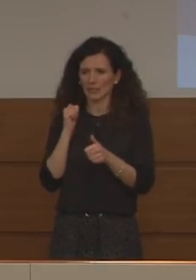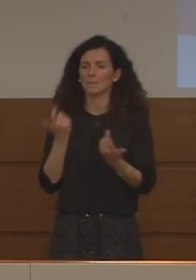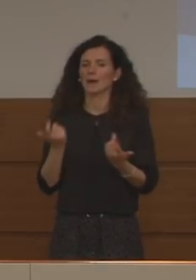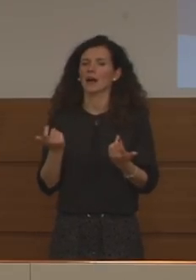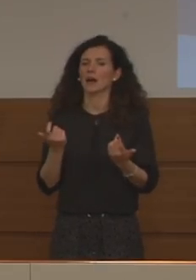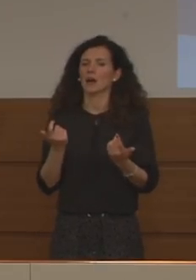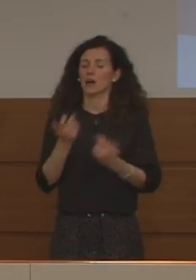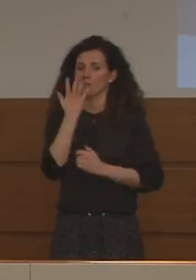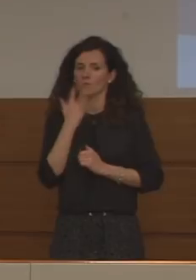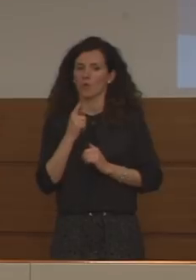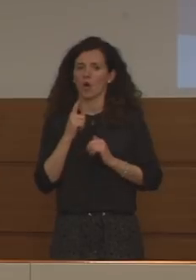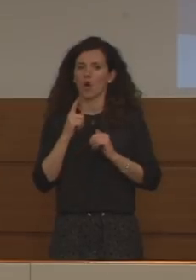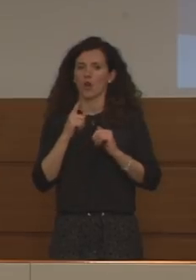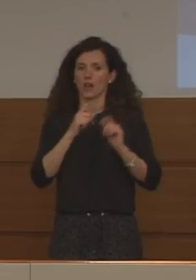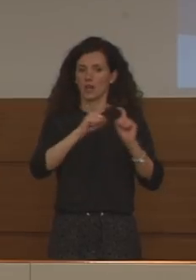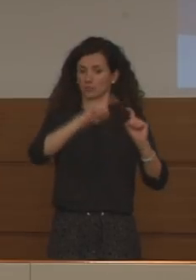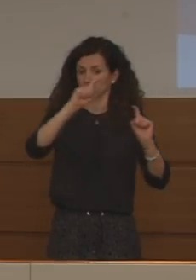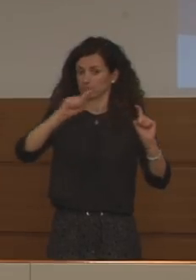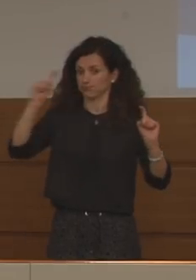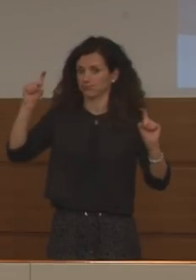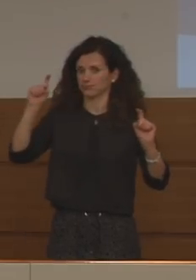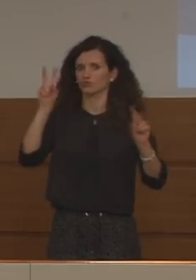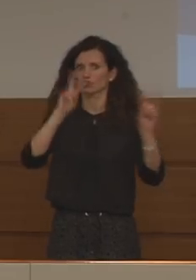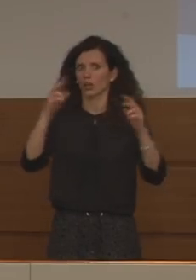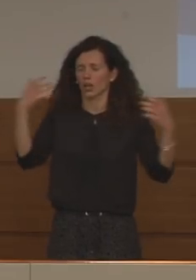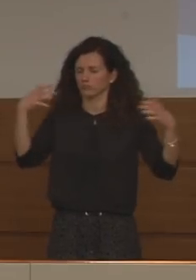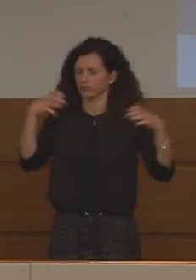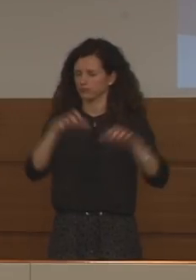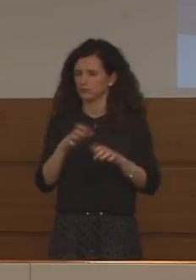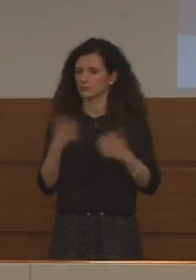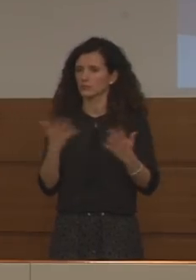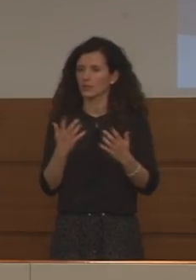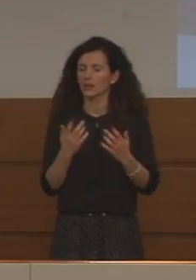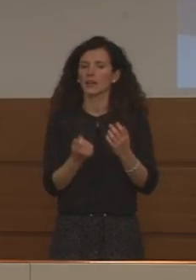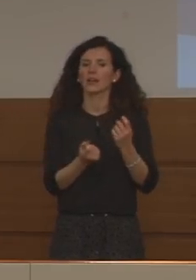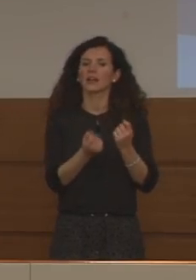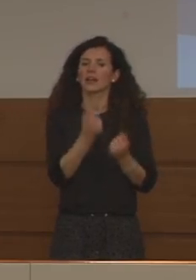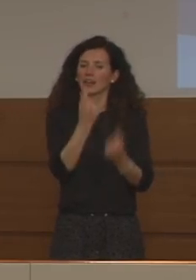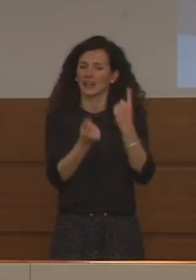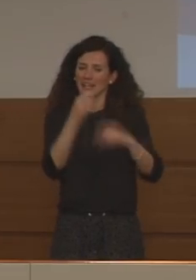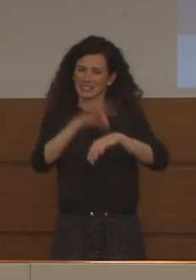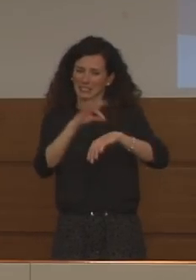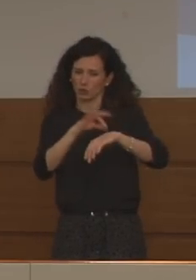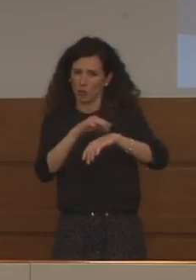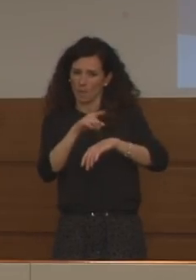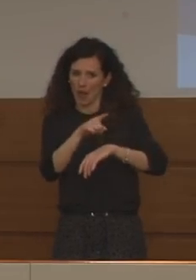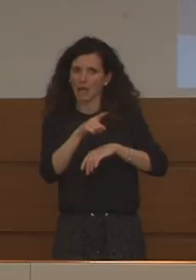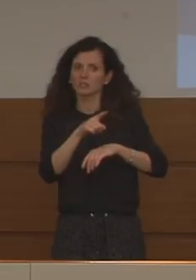fermare la curva, la prima cosa da fare è che gli asintomatici non vadano in giro a contagiare altri.